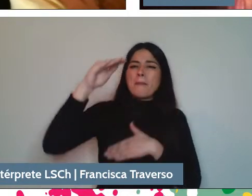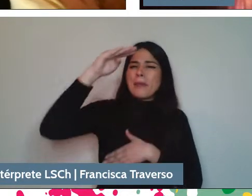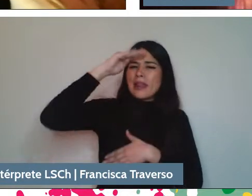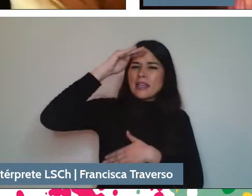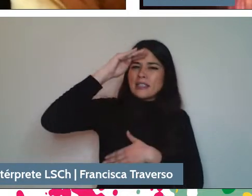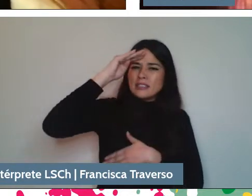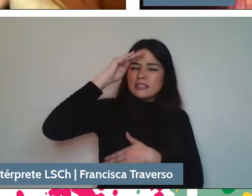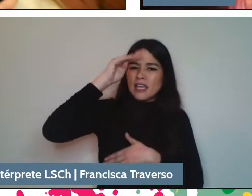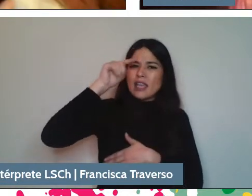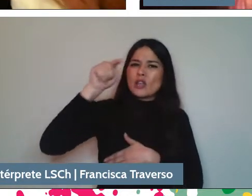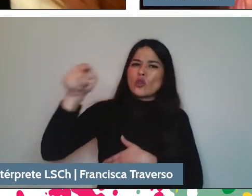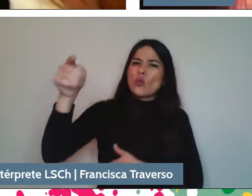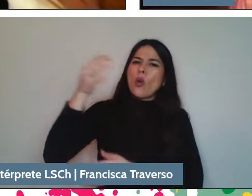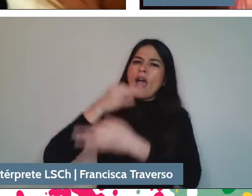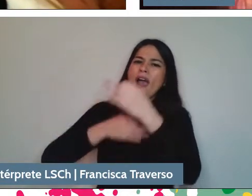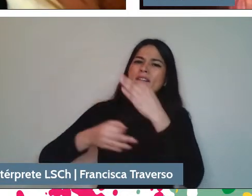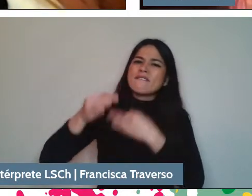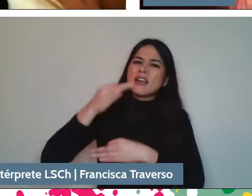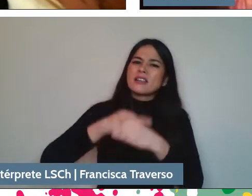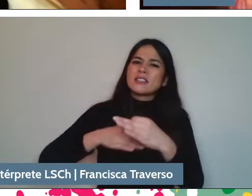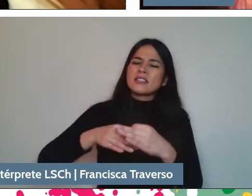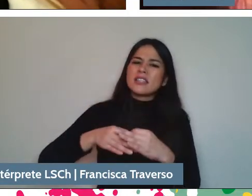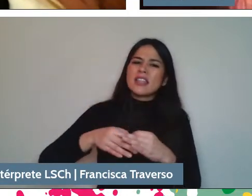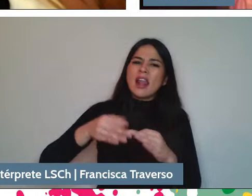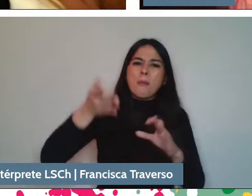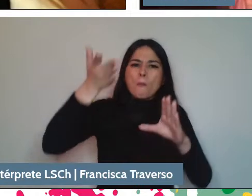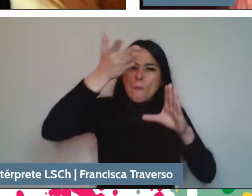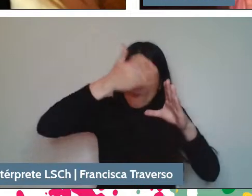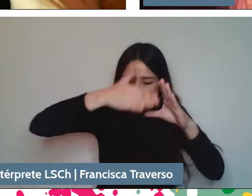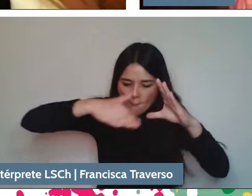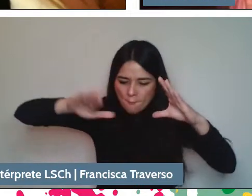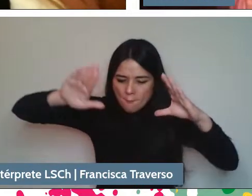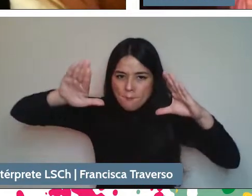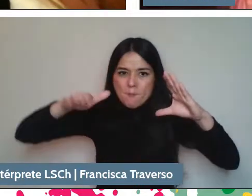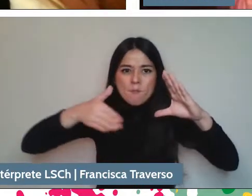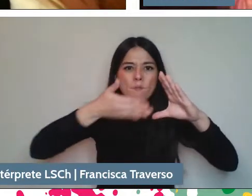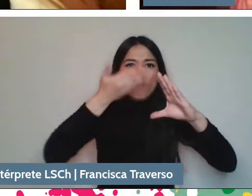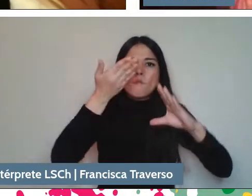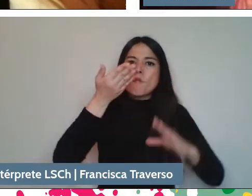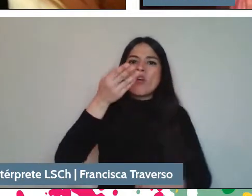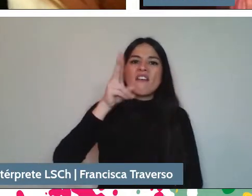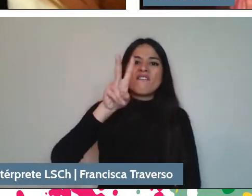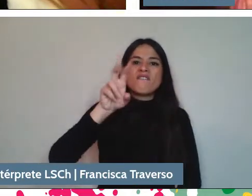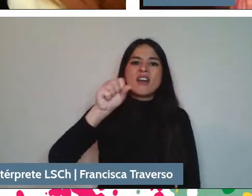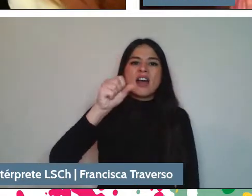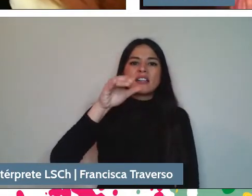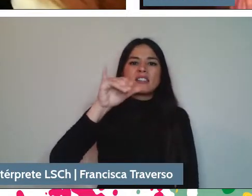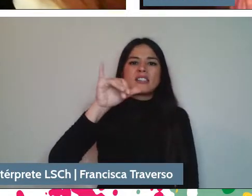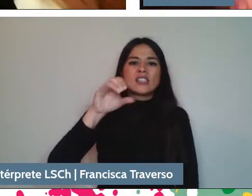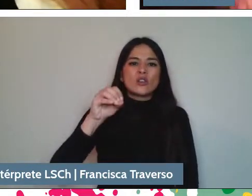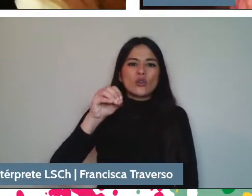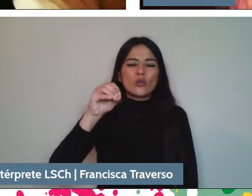del vacío como experiencia, es como si... es como si en esta vida trashumante